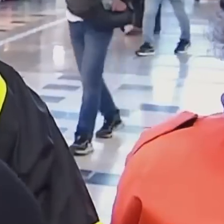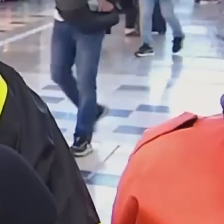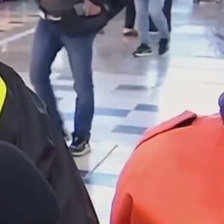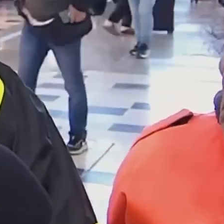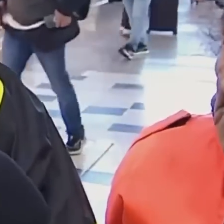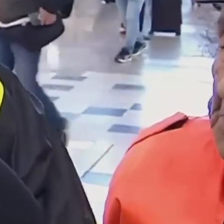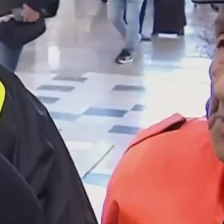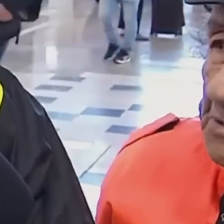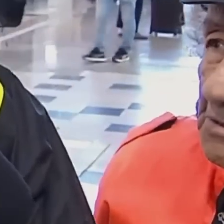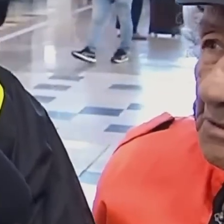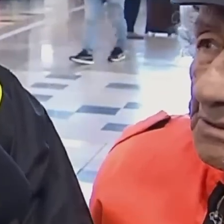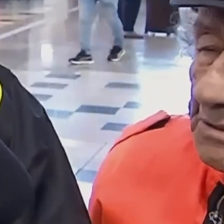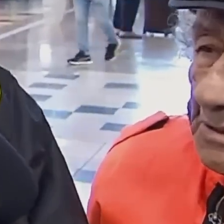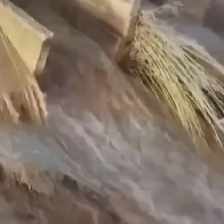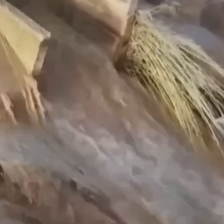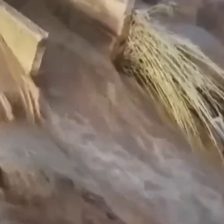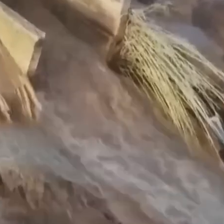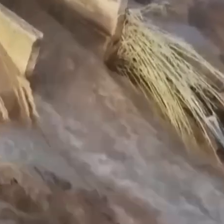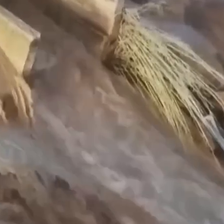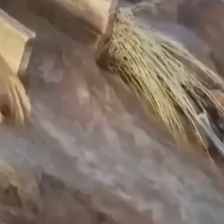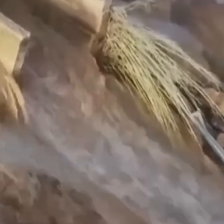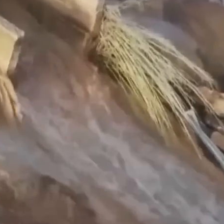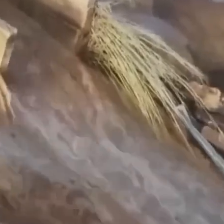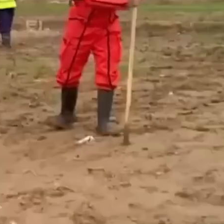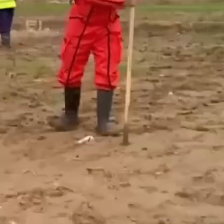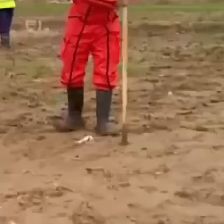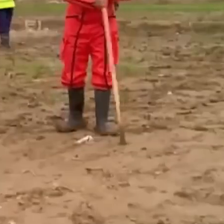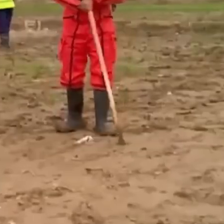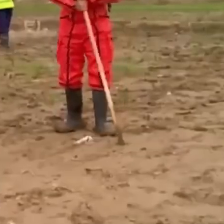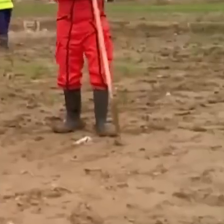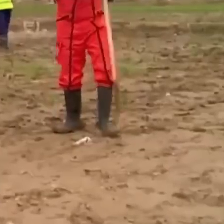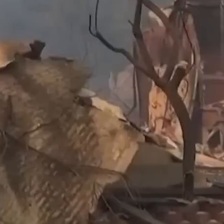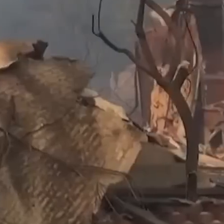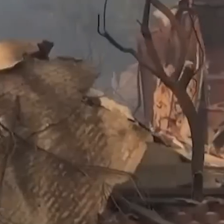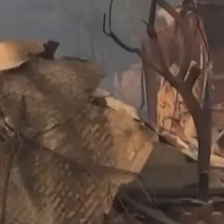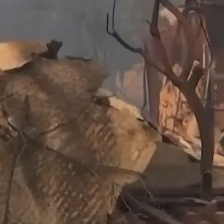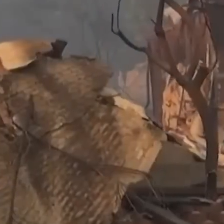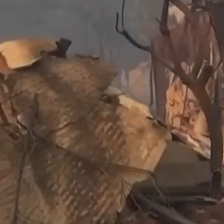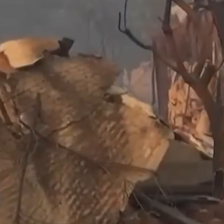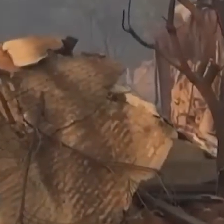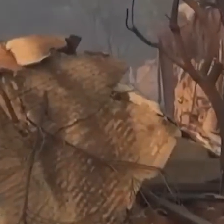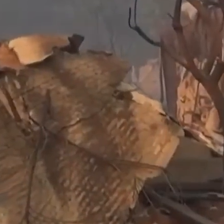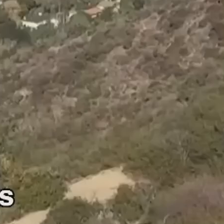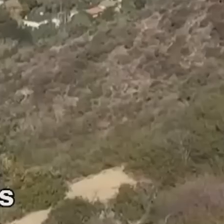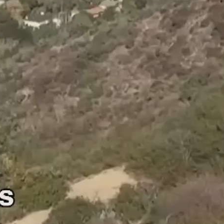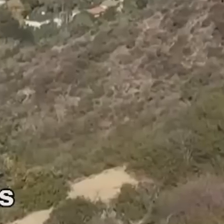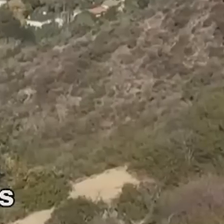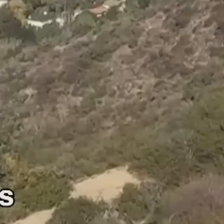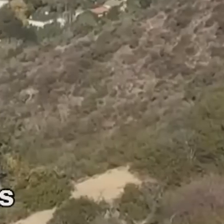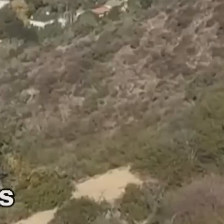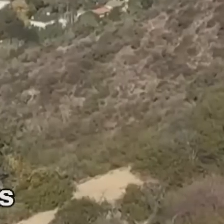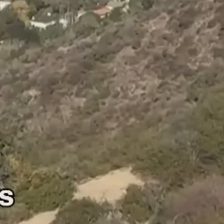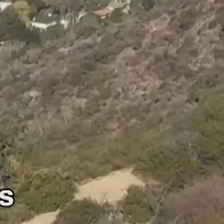concluir hace un mes en Valencia España y continuamos hacia California pasamos del